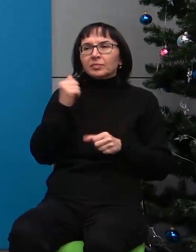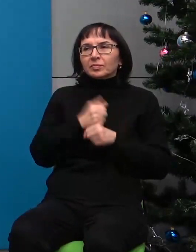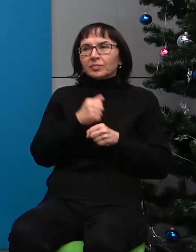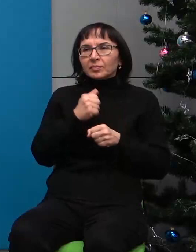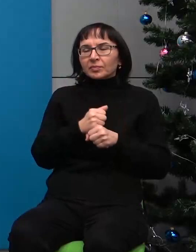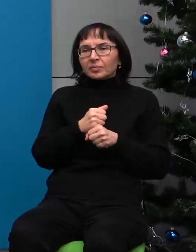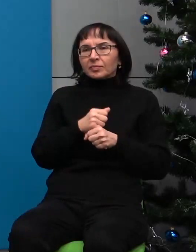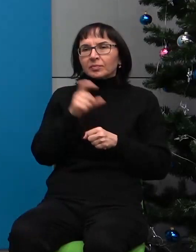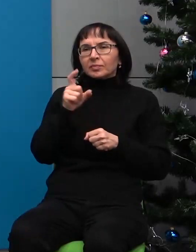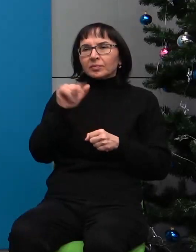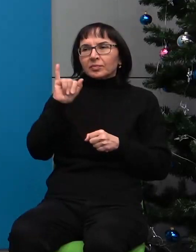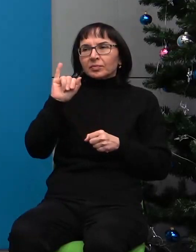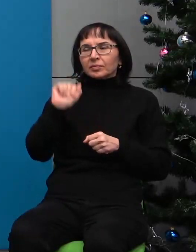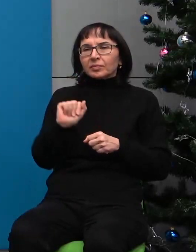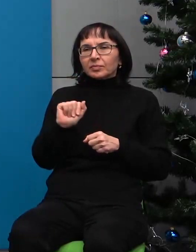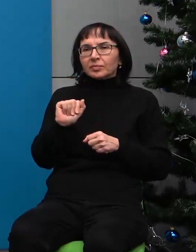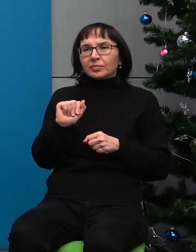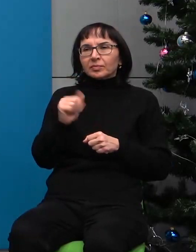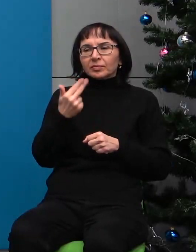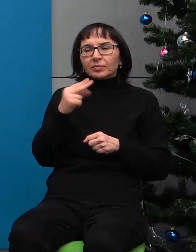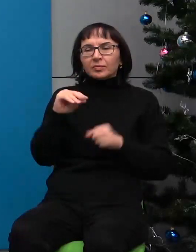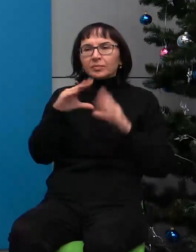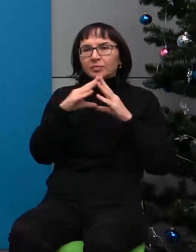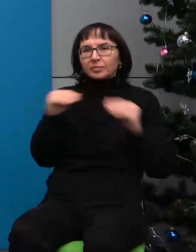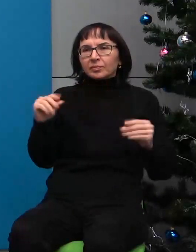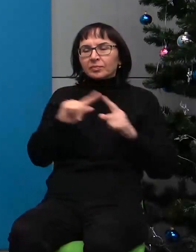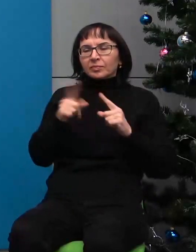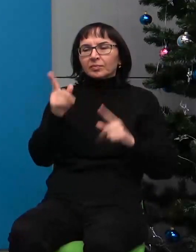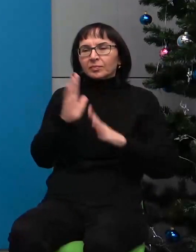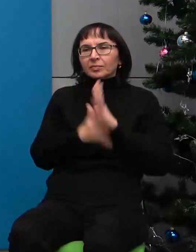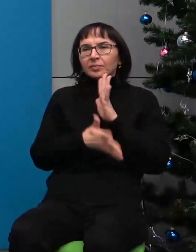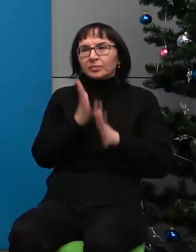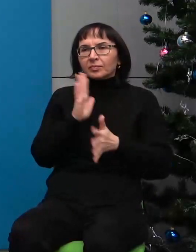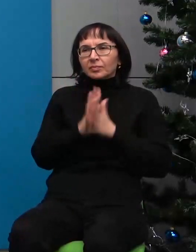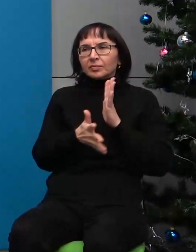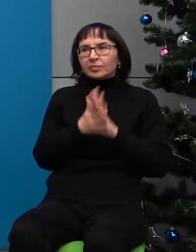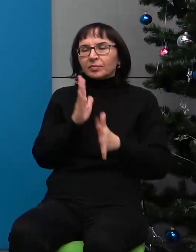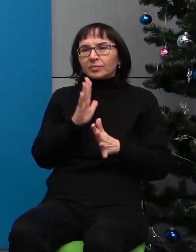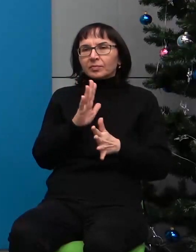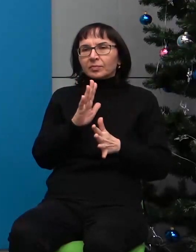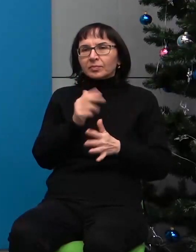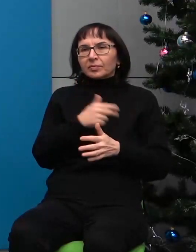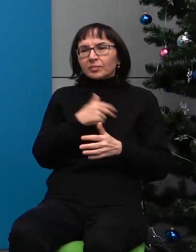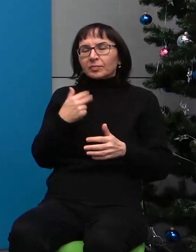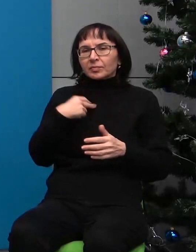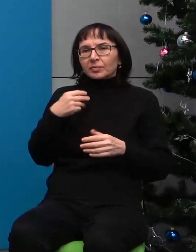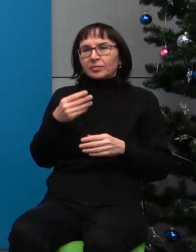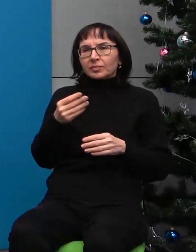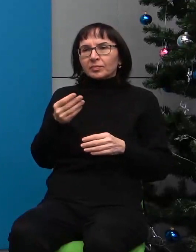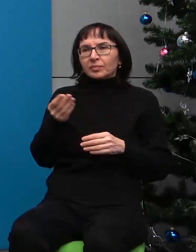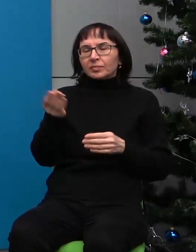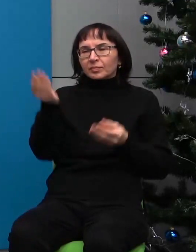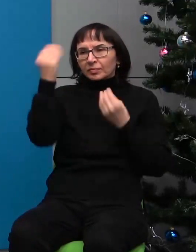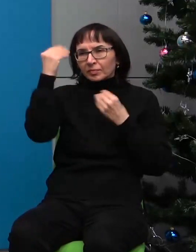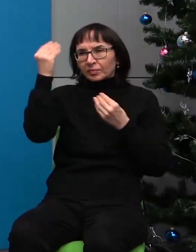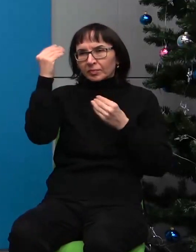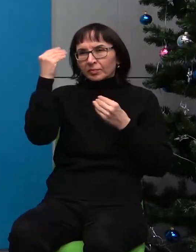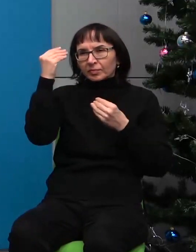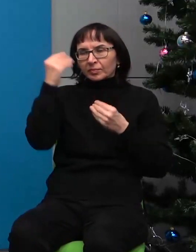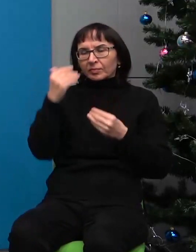I on nie zniknął po wojnie. Tylko państwo wiecie, nas nauczono, że po wojnie zapadła żelazna kurtyna,